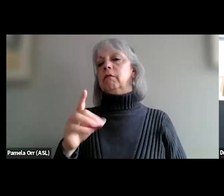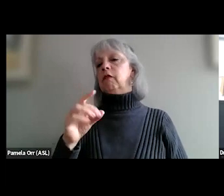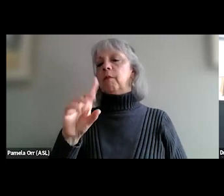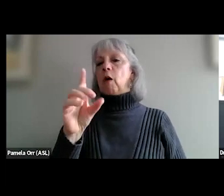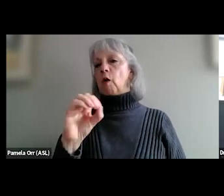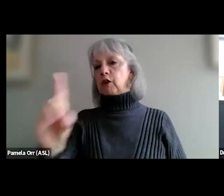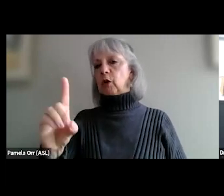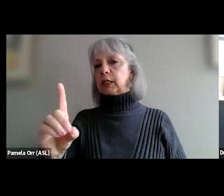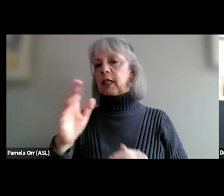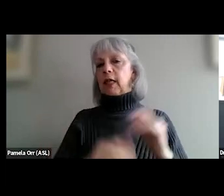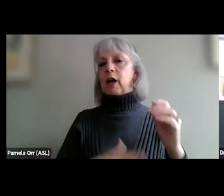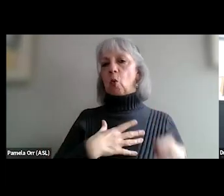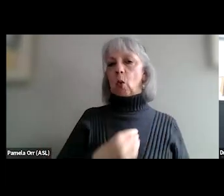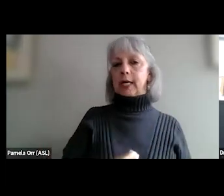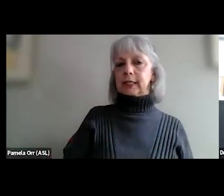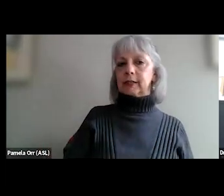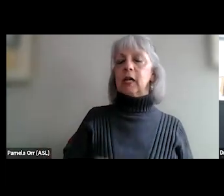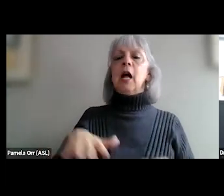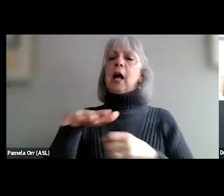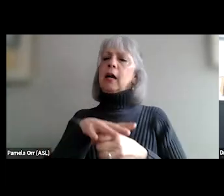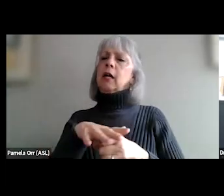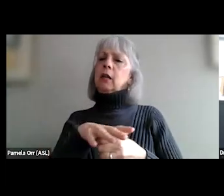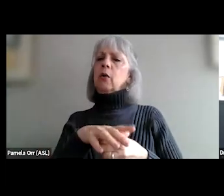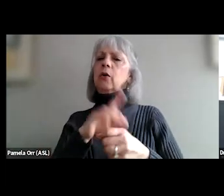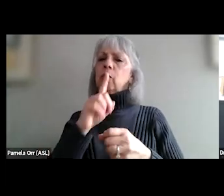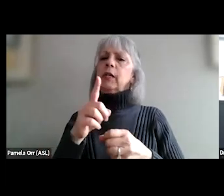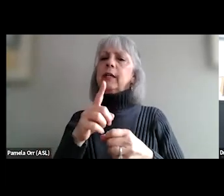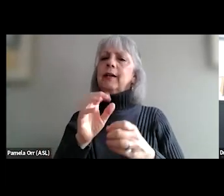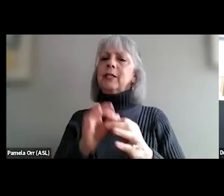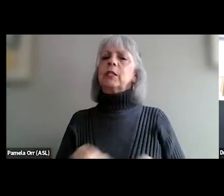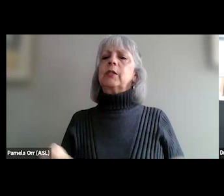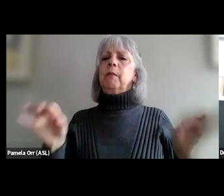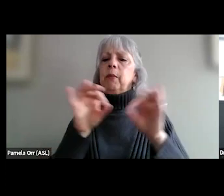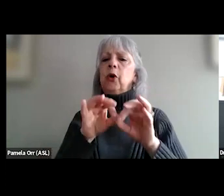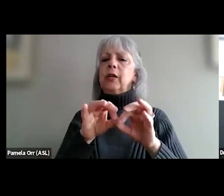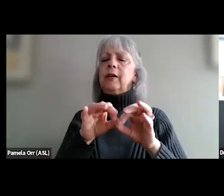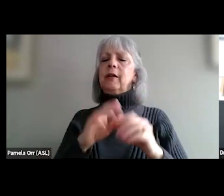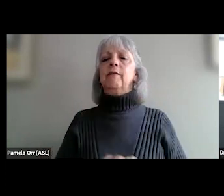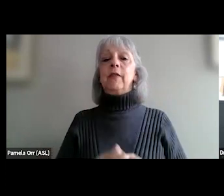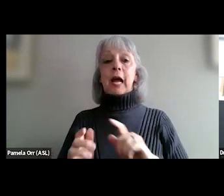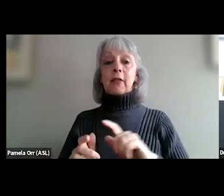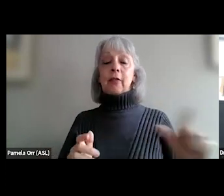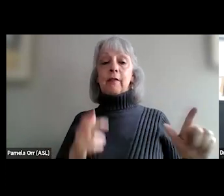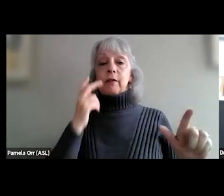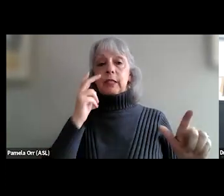El contexto local es muy importante y relevante para lo que estamos discutiendo hoy. A la izquierda verán una representación